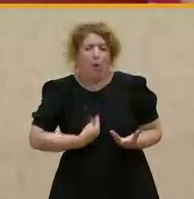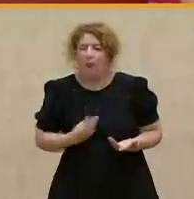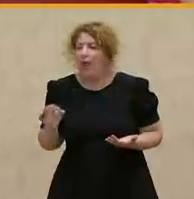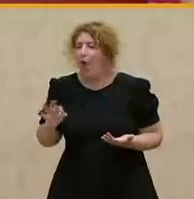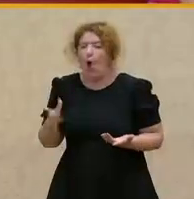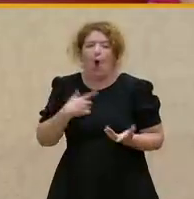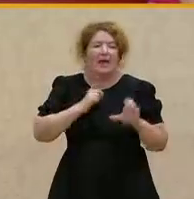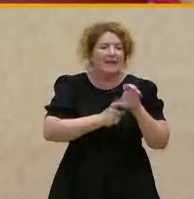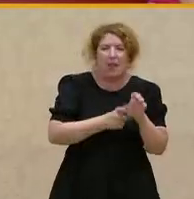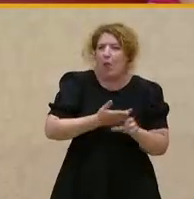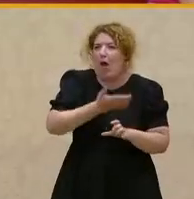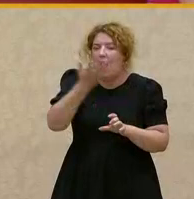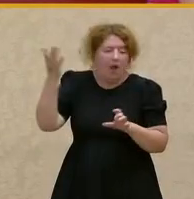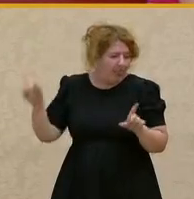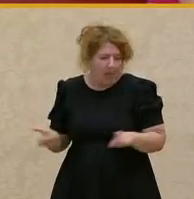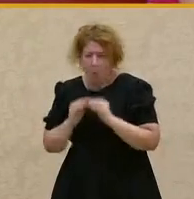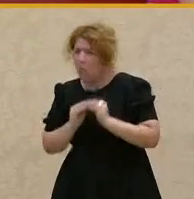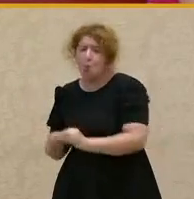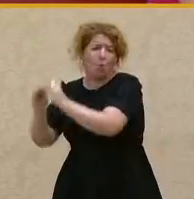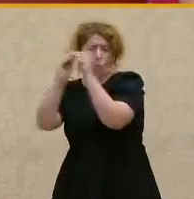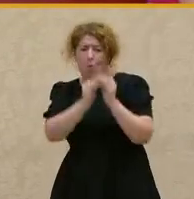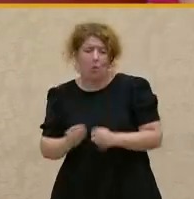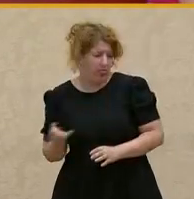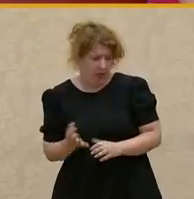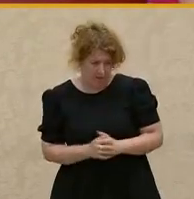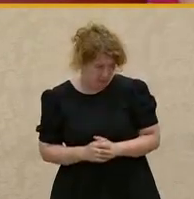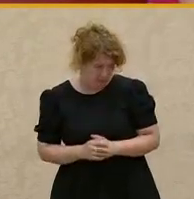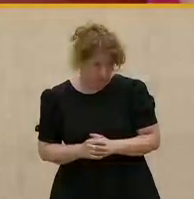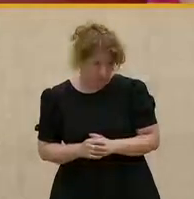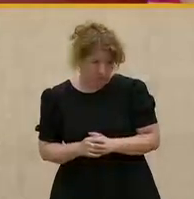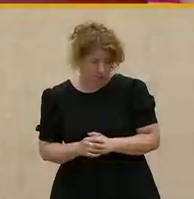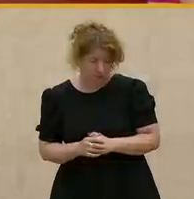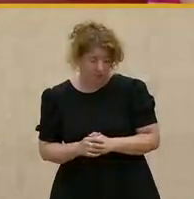Extremadura o en cualquier comunidad autónoma. Si todos los servicios son necesarios,